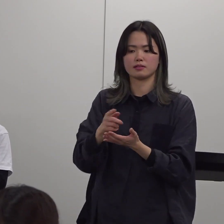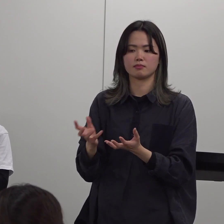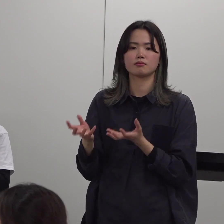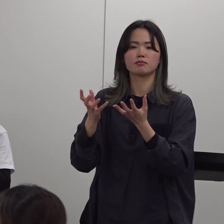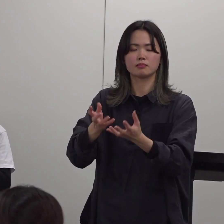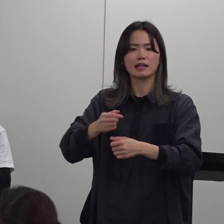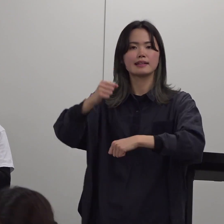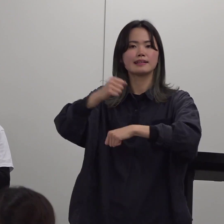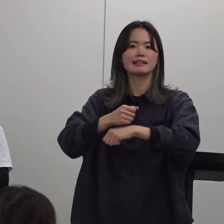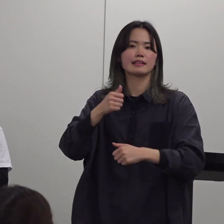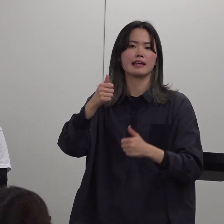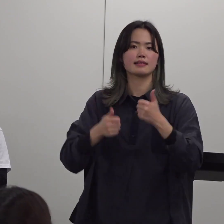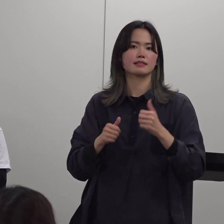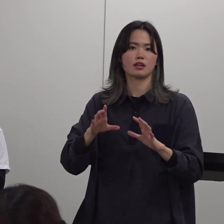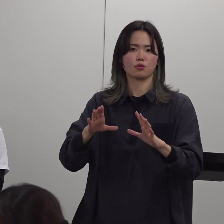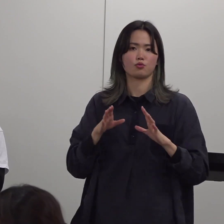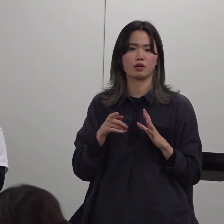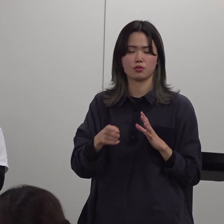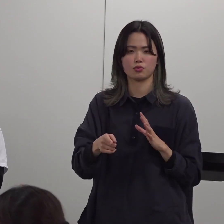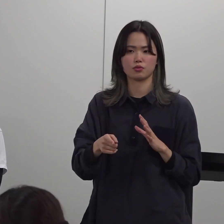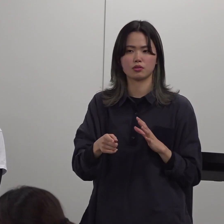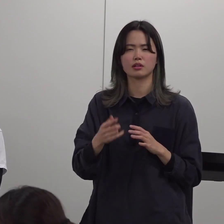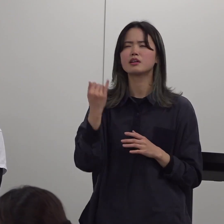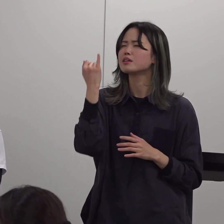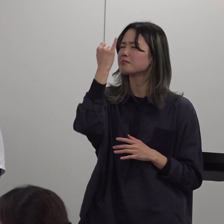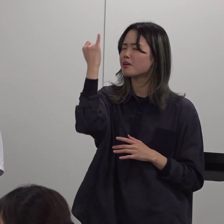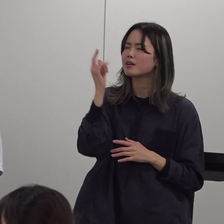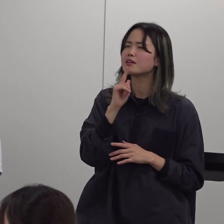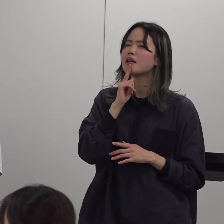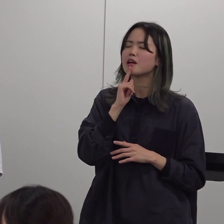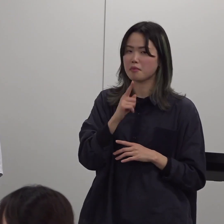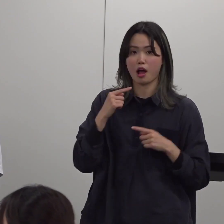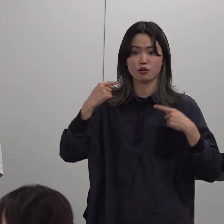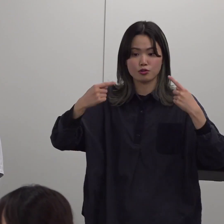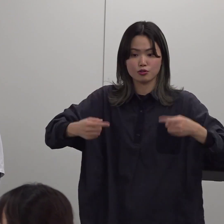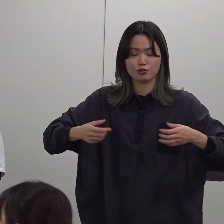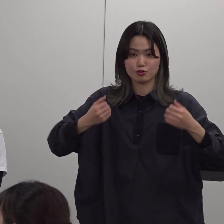皆さんイメージとしては車の運転免許証のイメージ